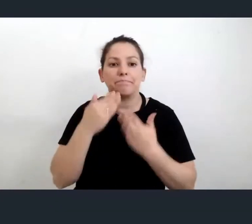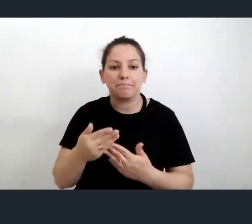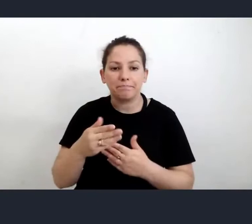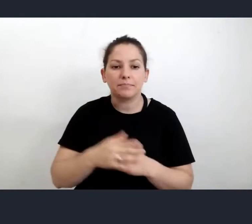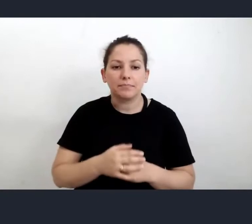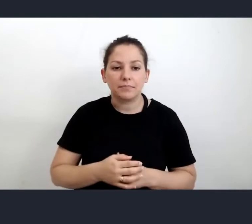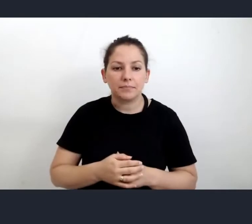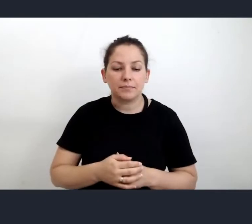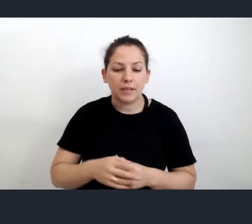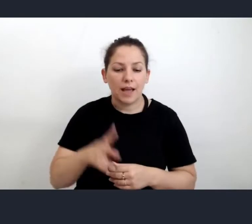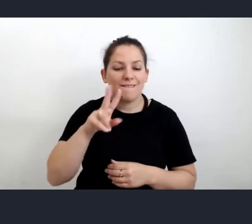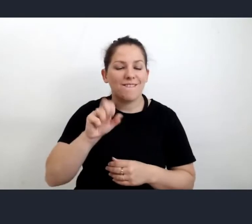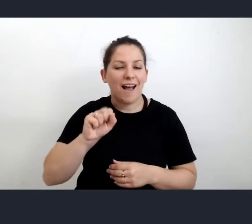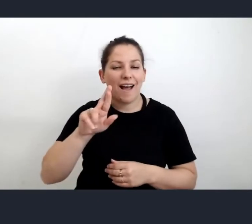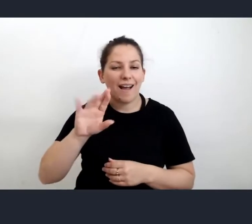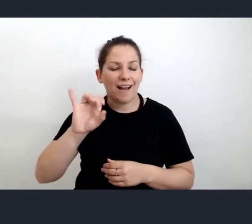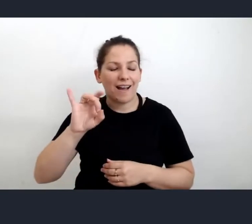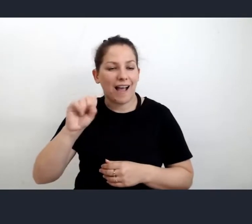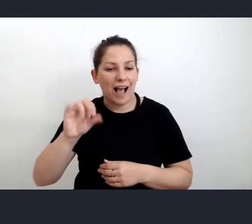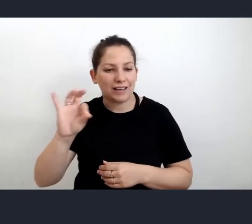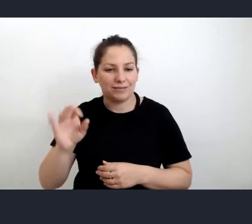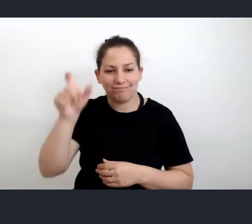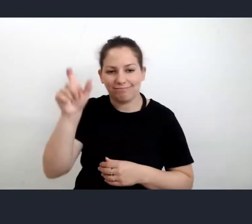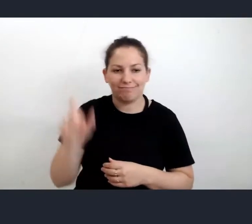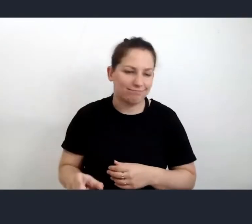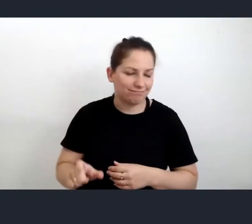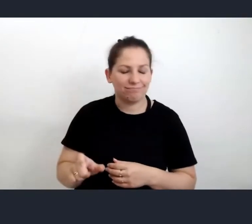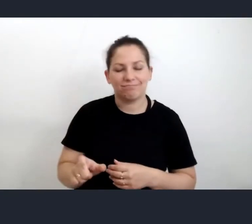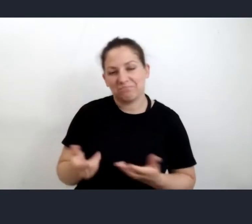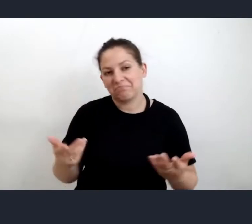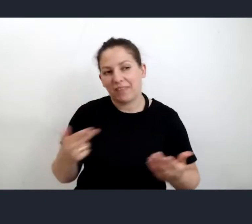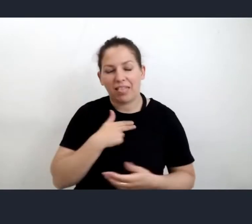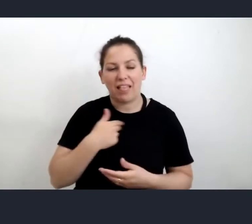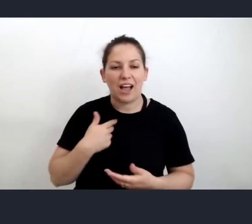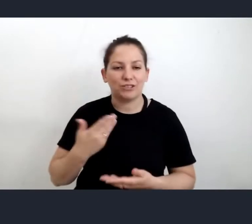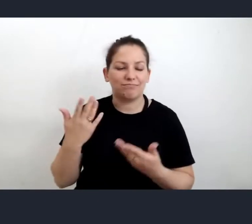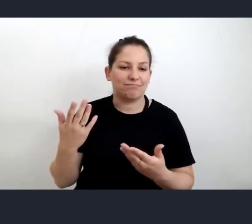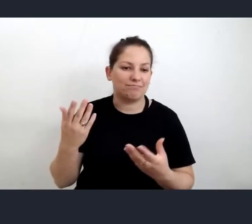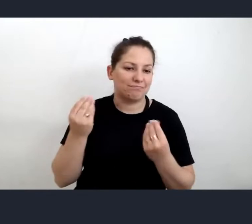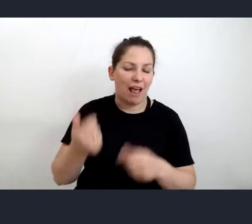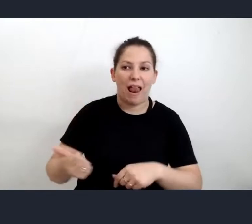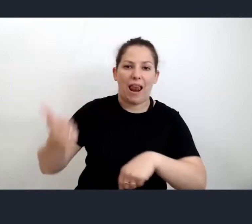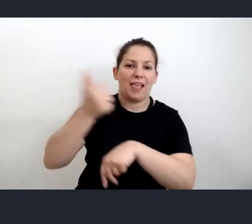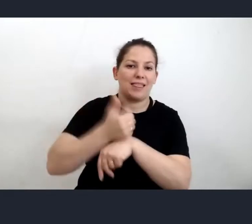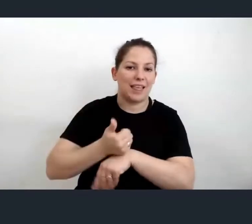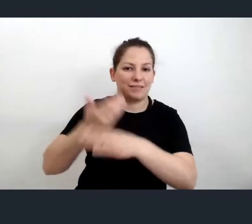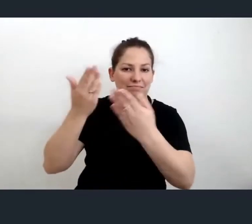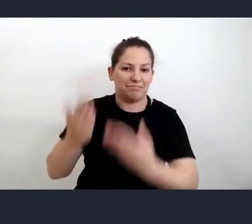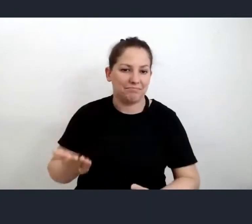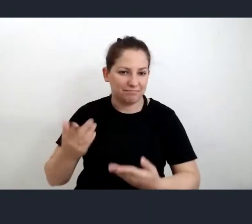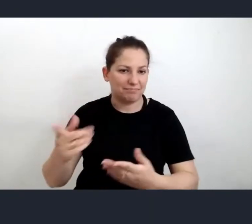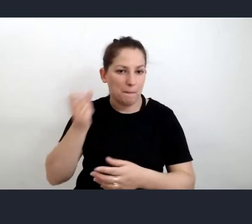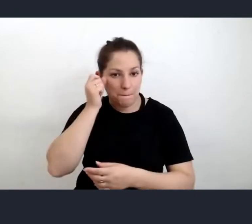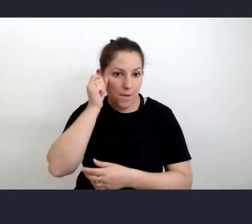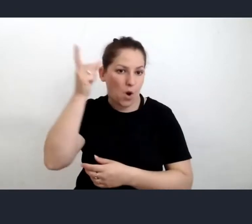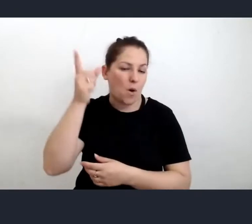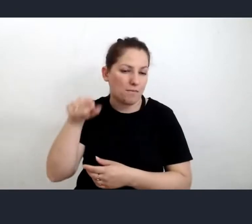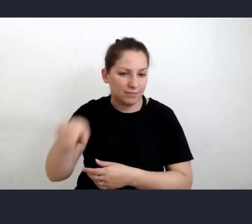niezawodny nasz lider tego przedsięwzięcia w Związku.